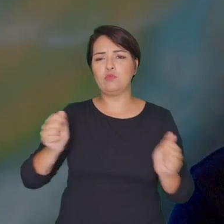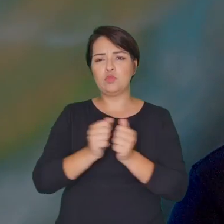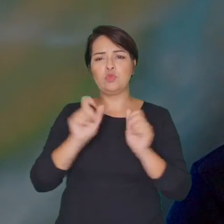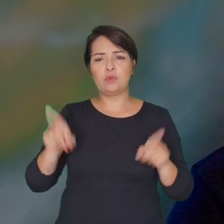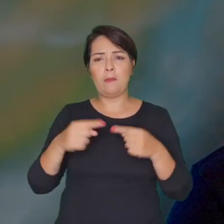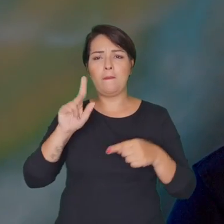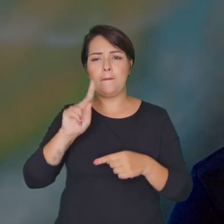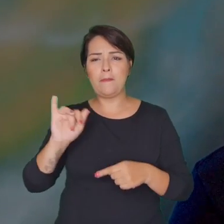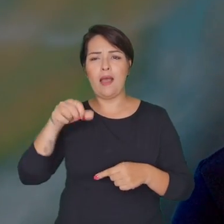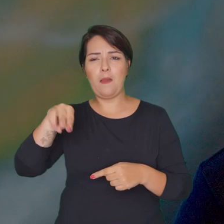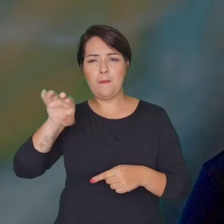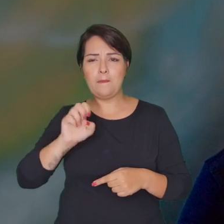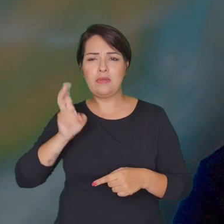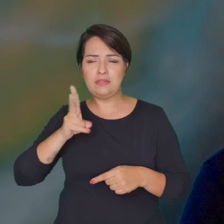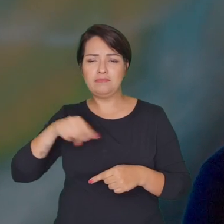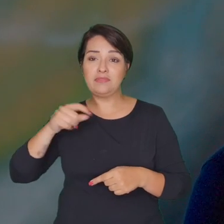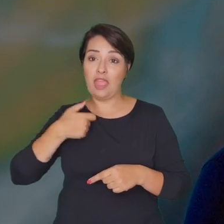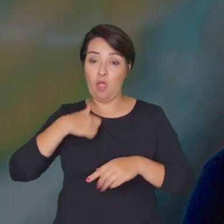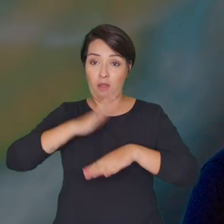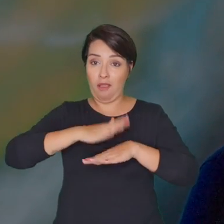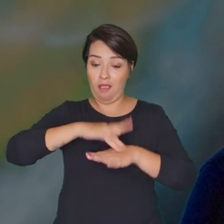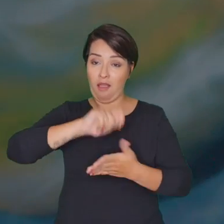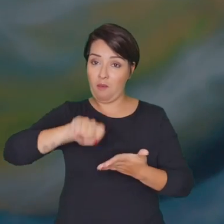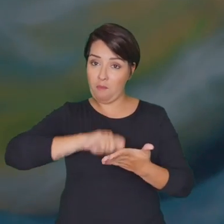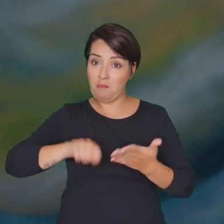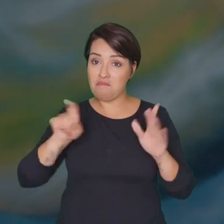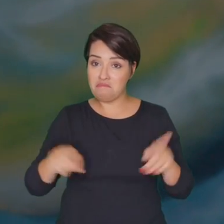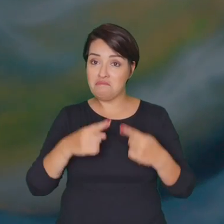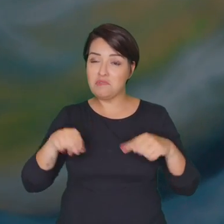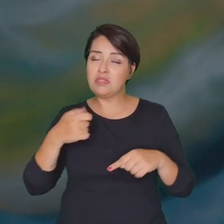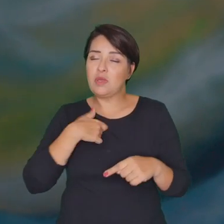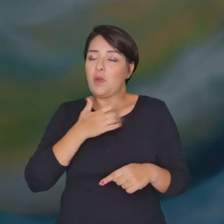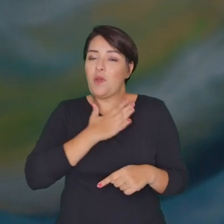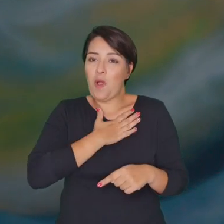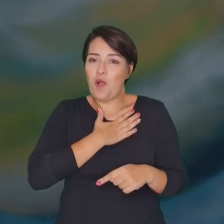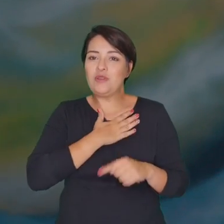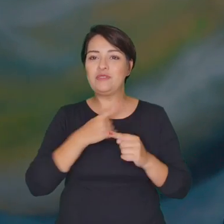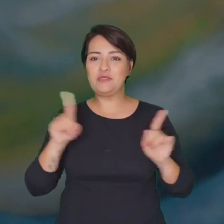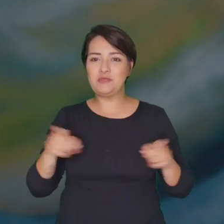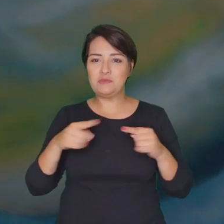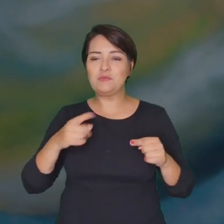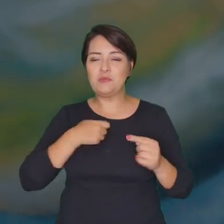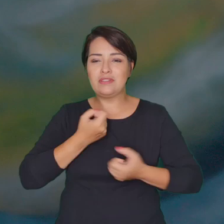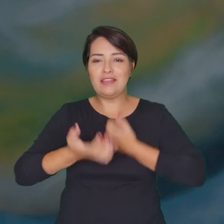Eu sou compositor, tenho quatro músicas gravadas no YouTube e eu gosto de música, me expresso, uso isso para expressar.